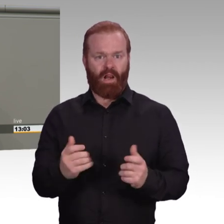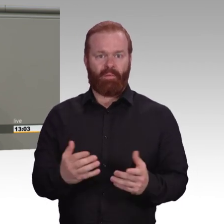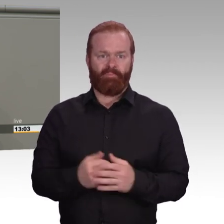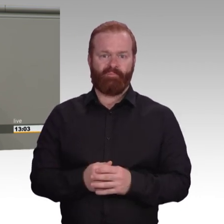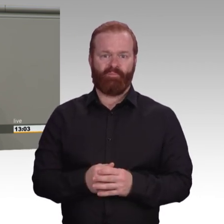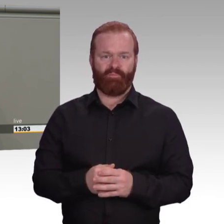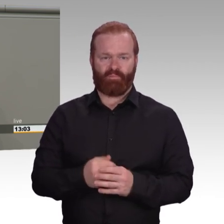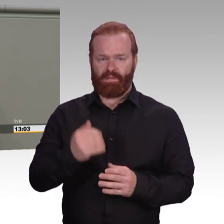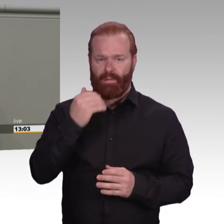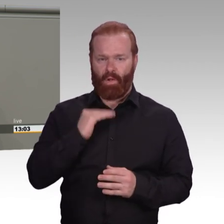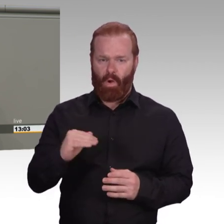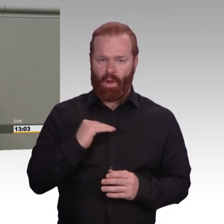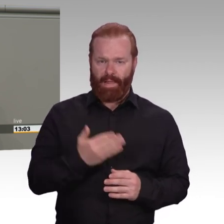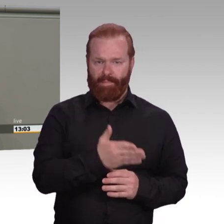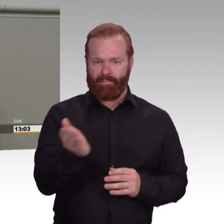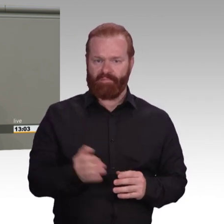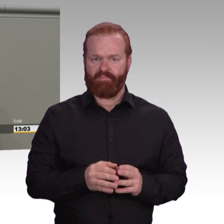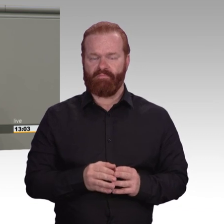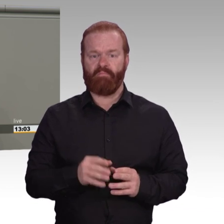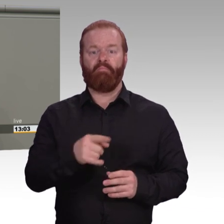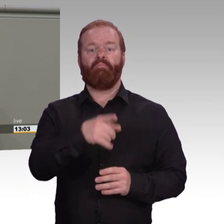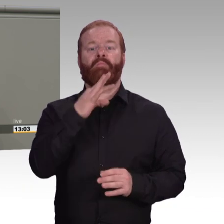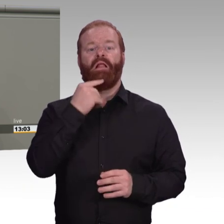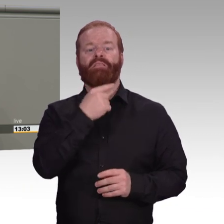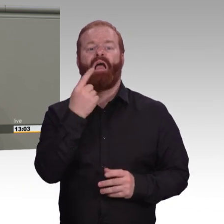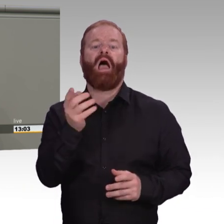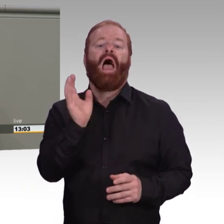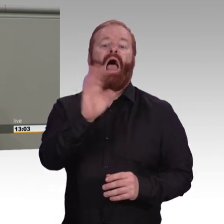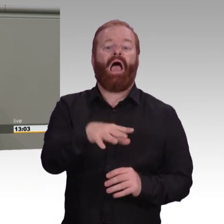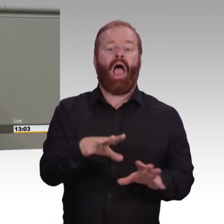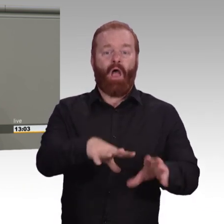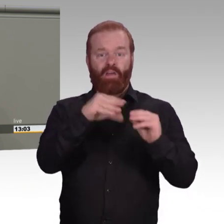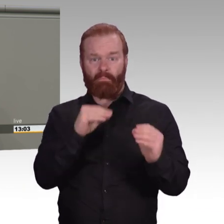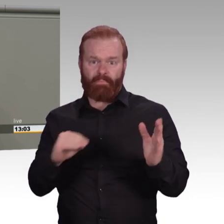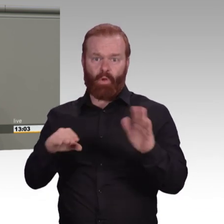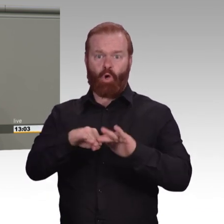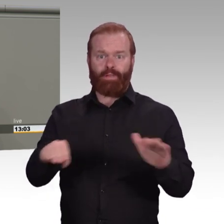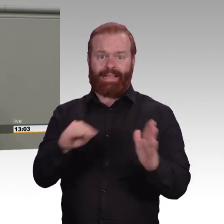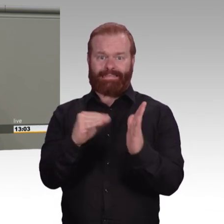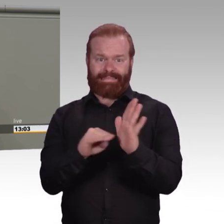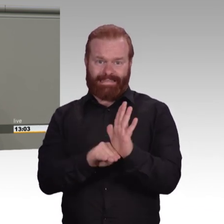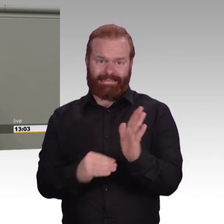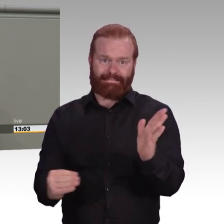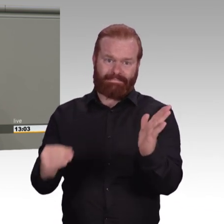die Aufnahme der Rechte der Kinder ins Grundgesetz keinen Automatismus auslöst im Sinne von: Wenn A, dann B.